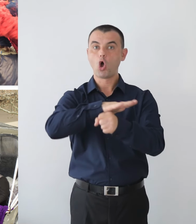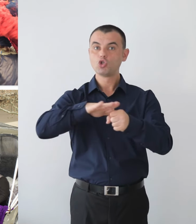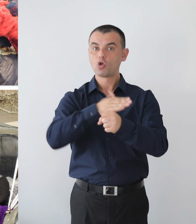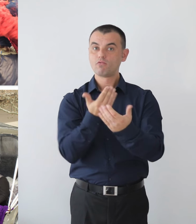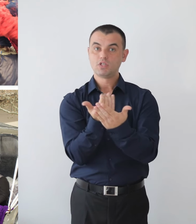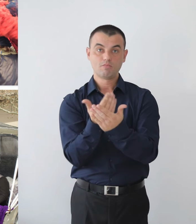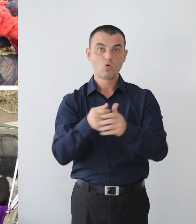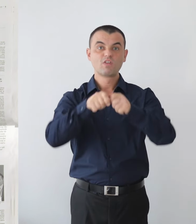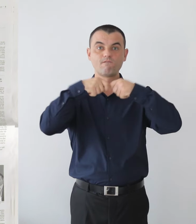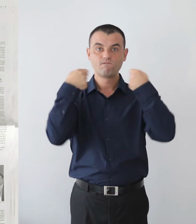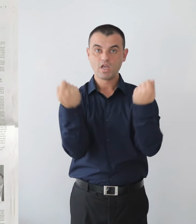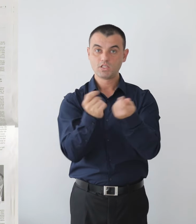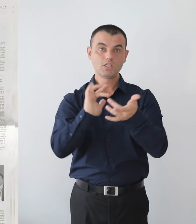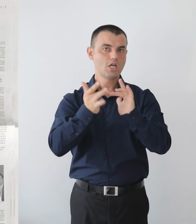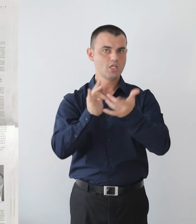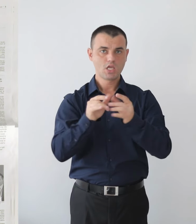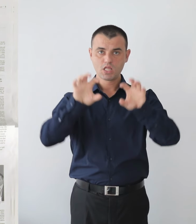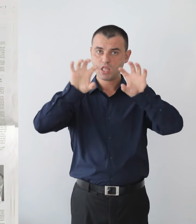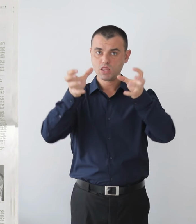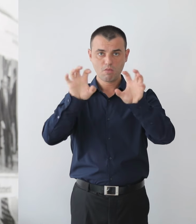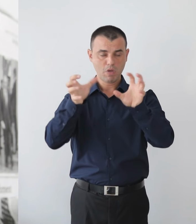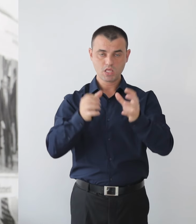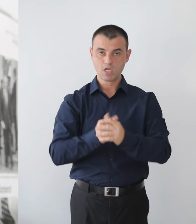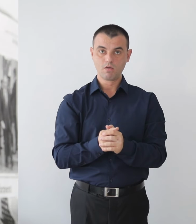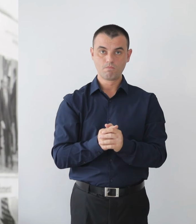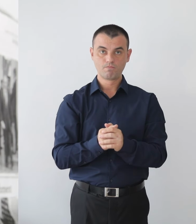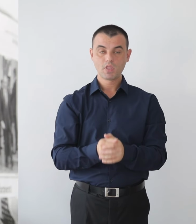Използва се главно във вестници или интернет уебсайтове за новини.